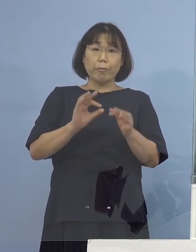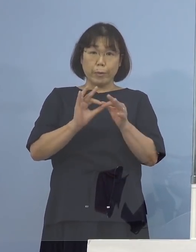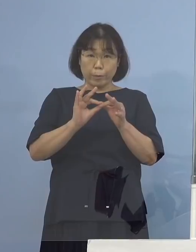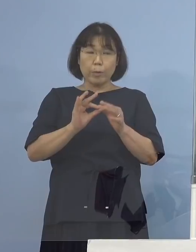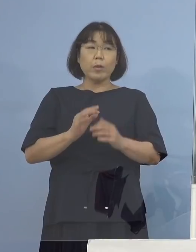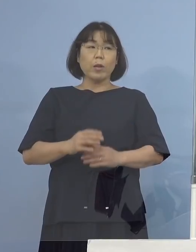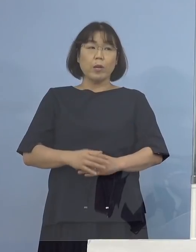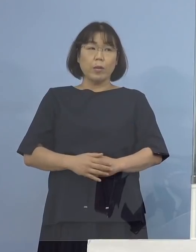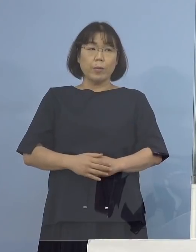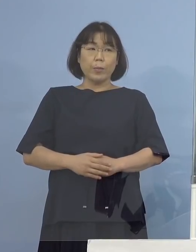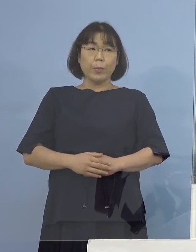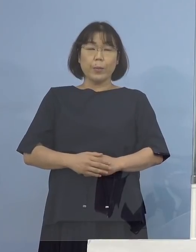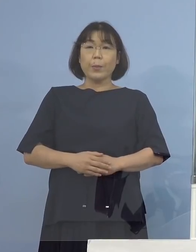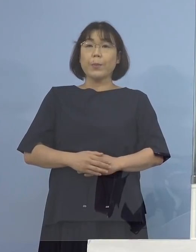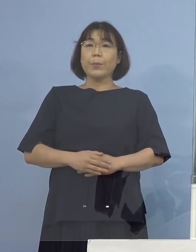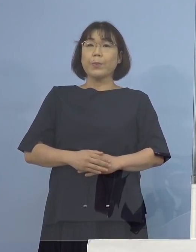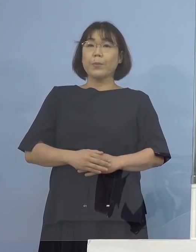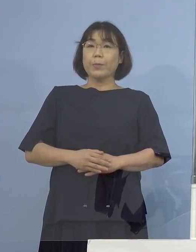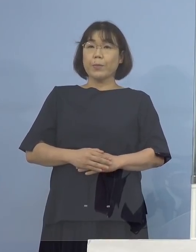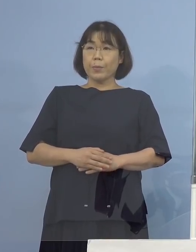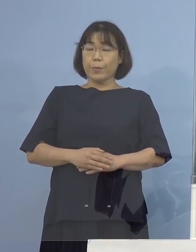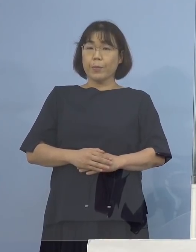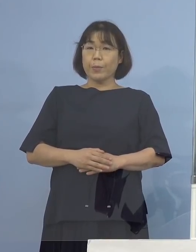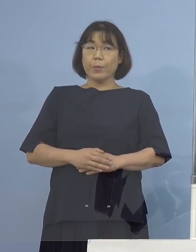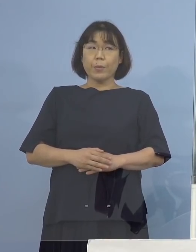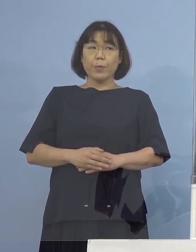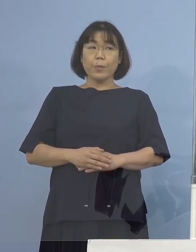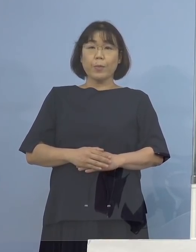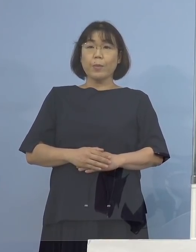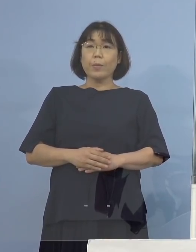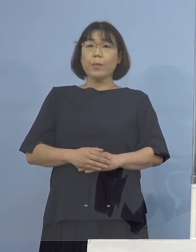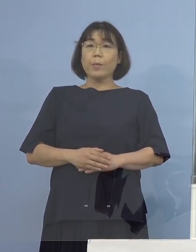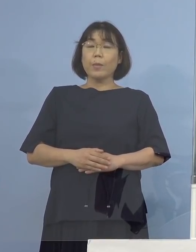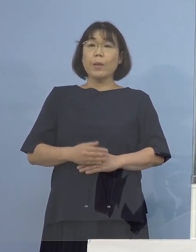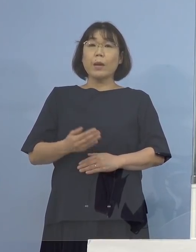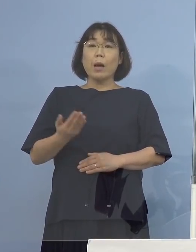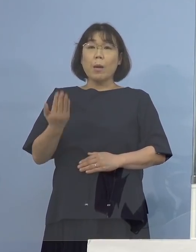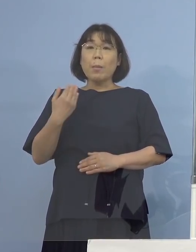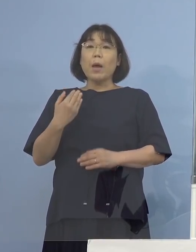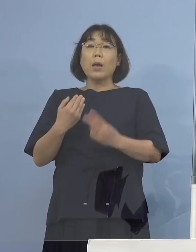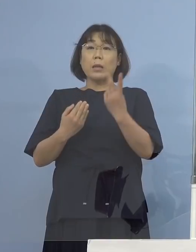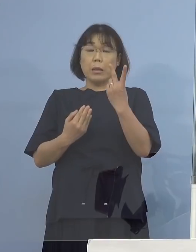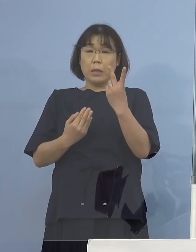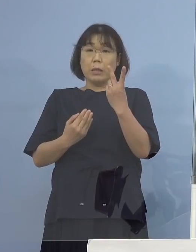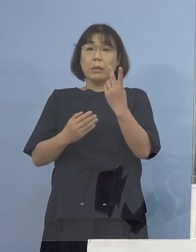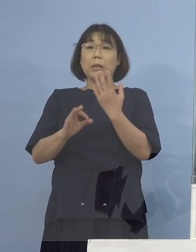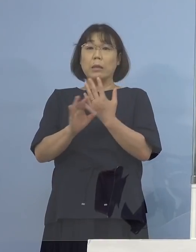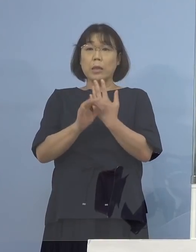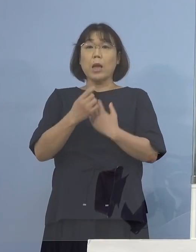まず先に2検体で 疑い株が出ていたんですけれど